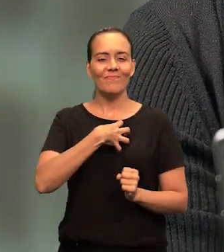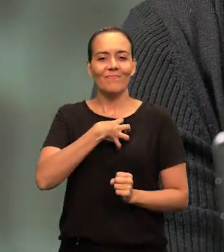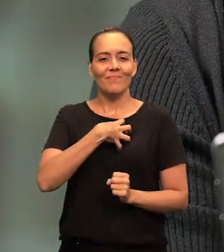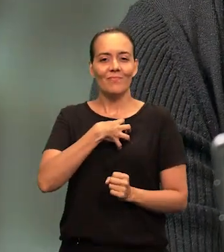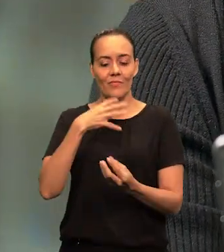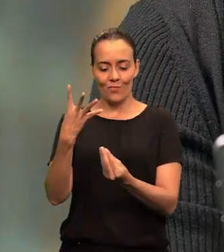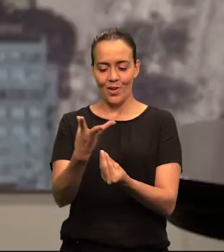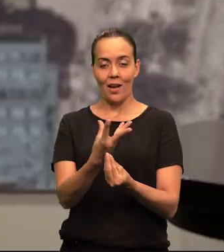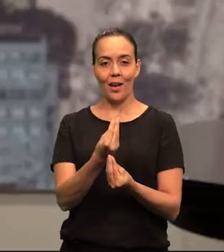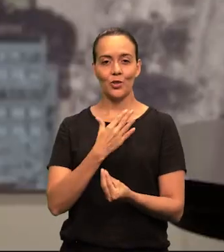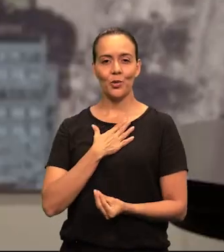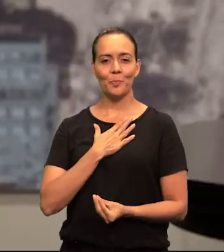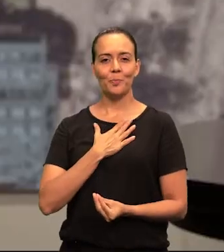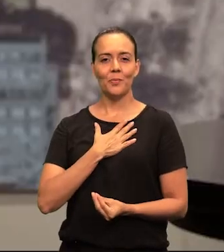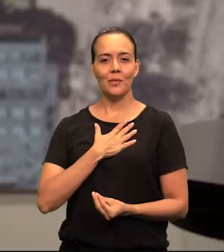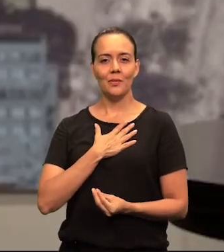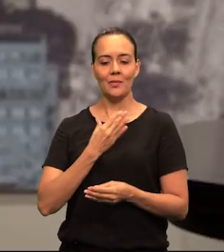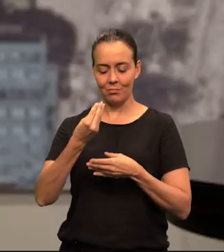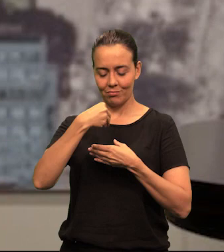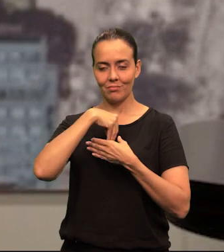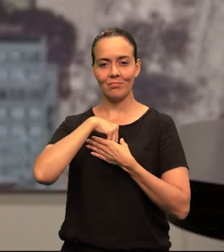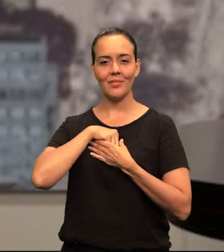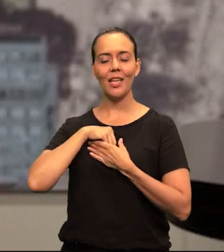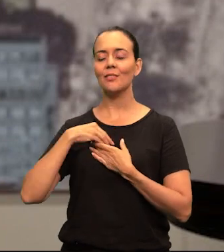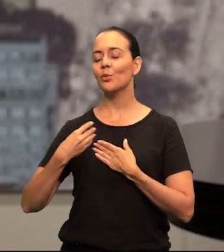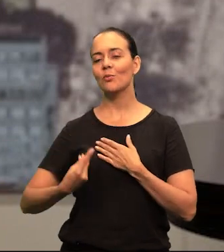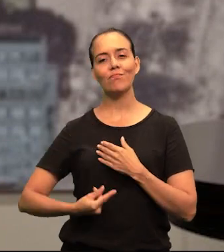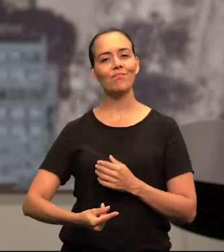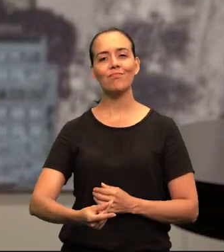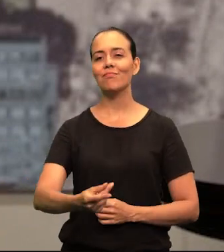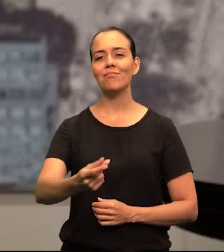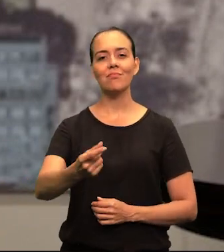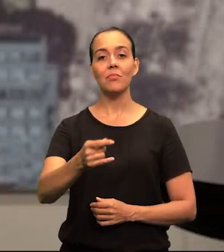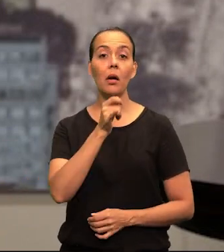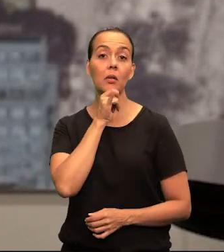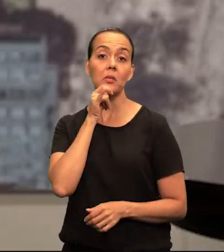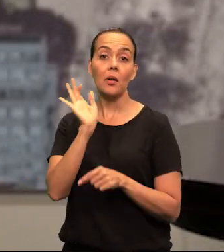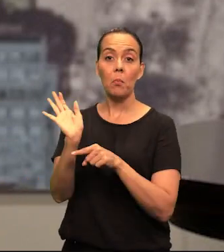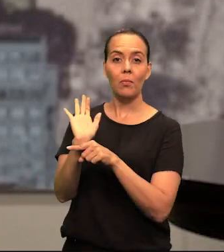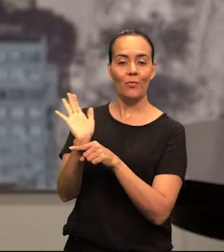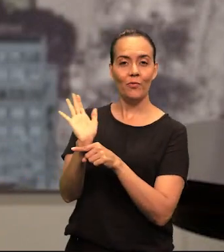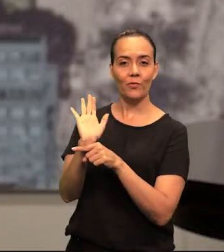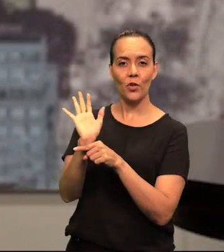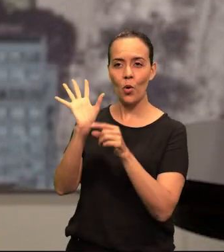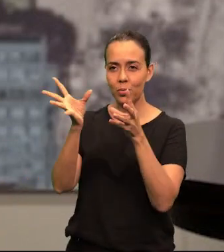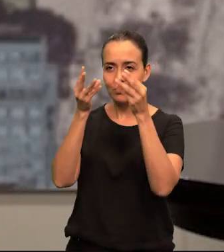aquilo é arte. A arte é o que vai contigo a hora que você sair do cinema. Você vai embora a hora que o filme acaba...